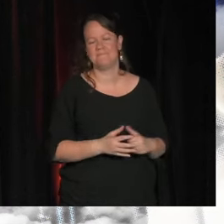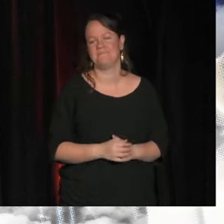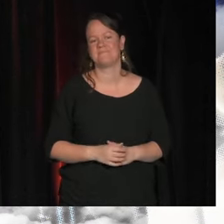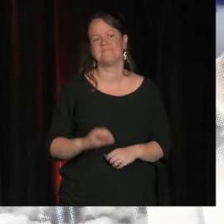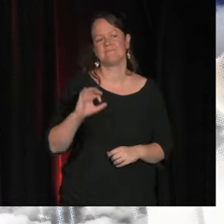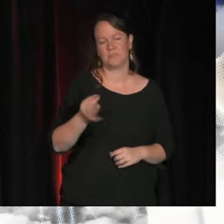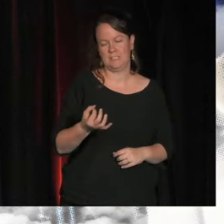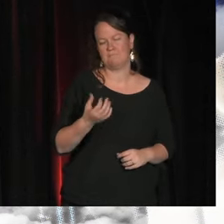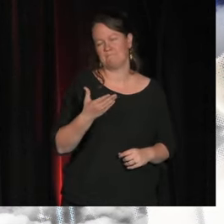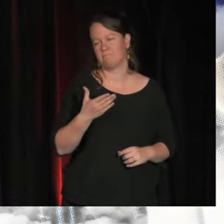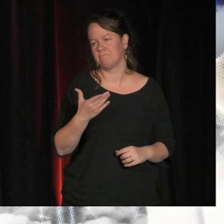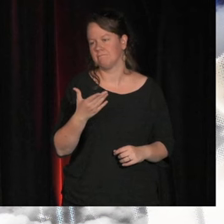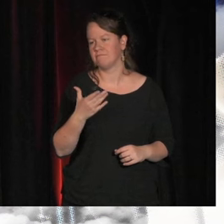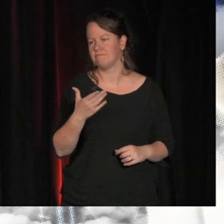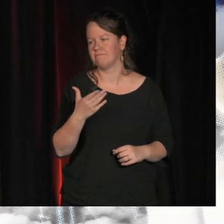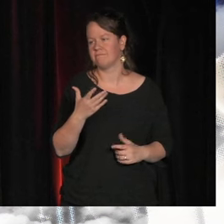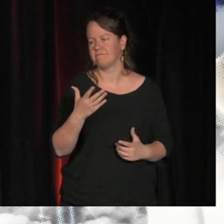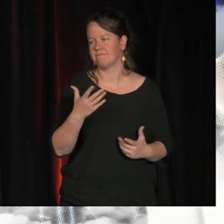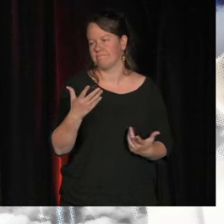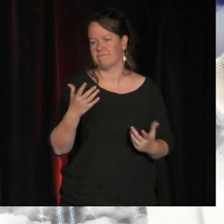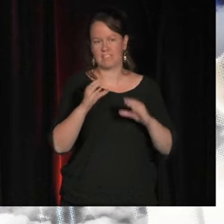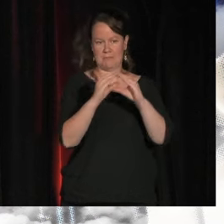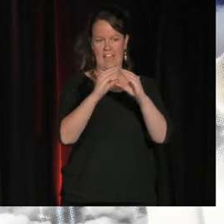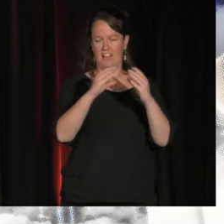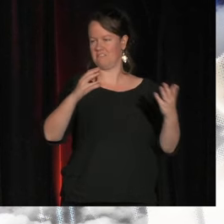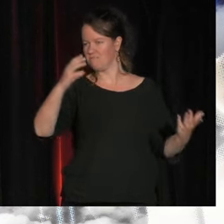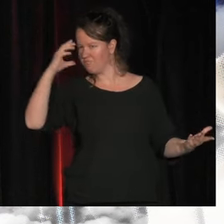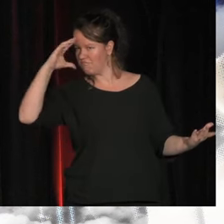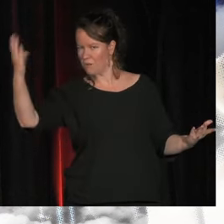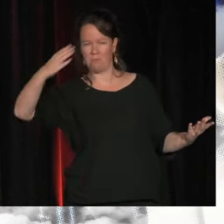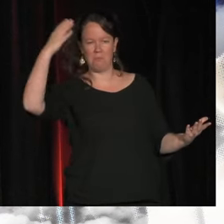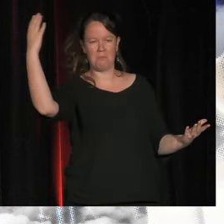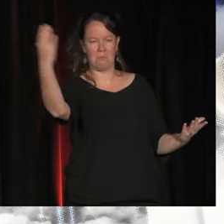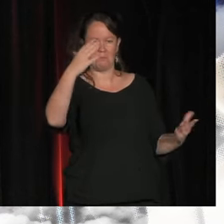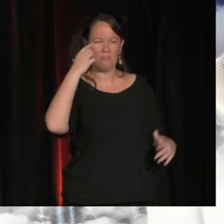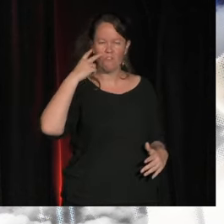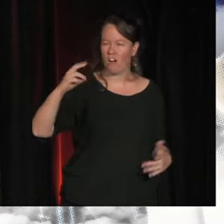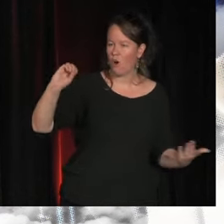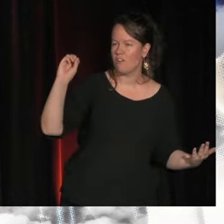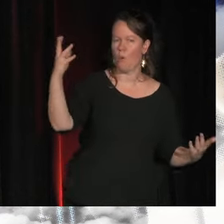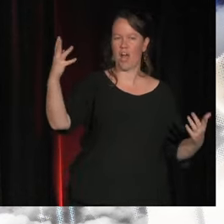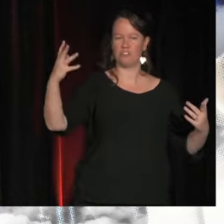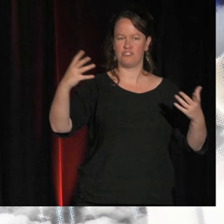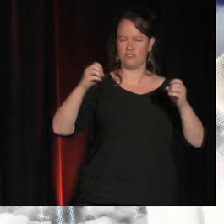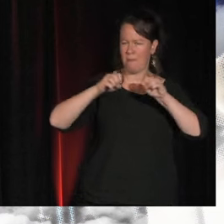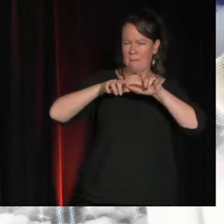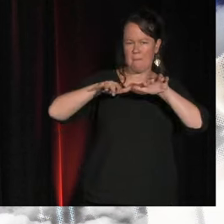peu trop gros avec Overwatch, ils se sont vraiment rêvés en leaders de l'e-sport avec cette bulle qui était en train de grossir.